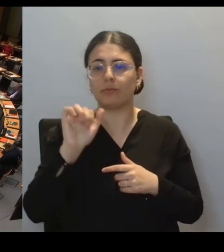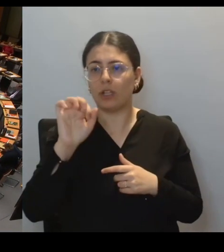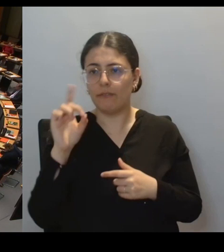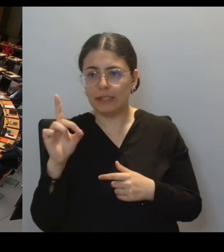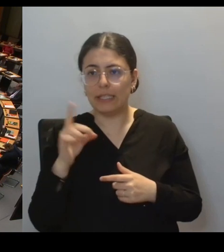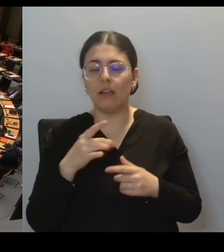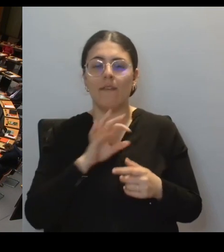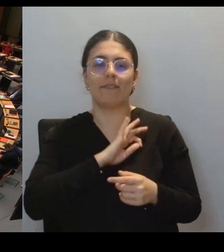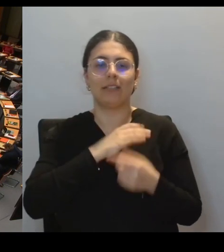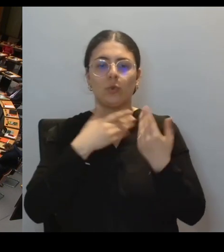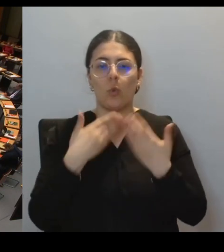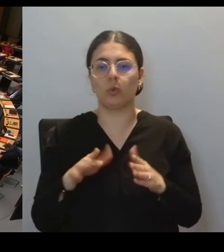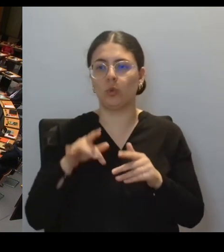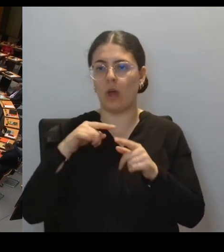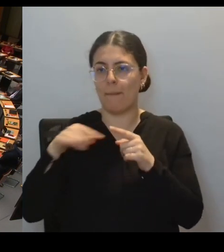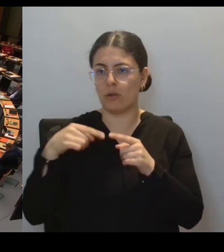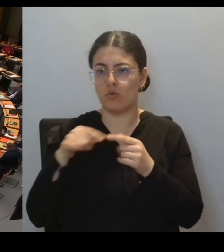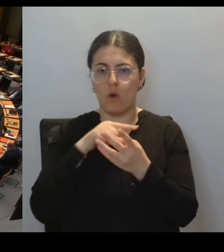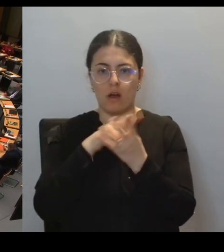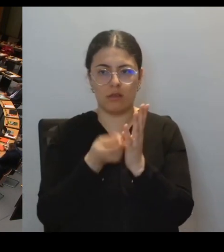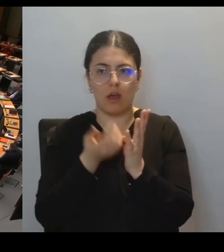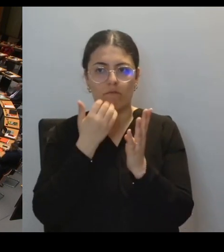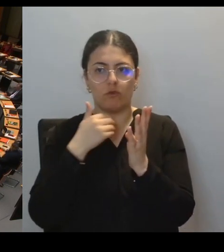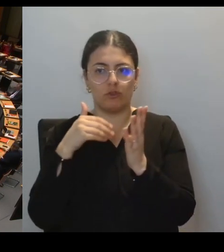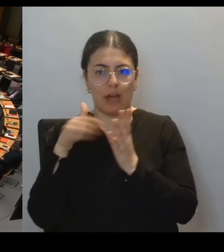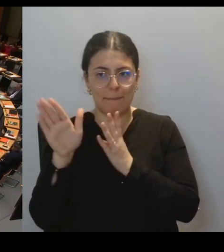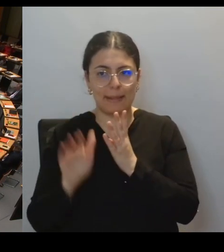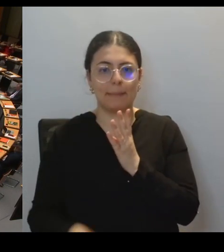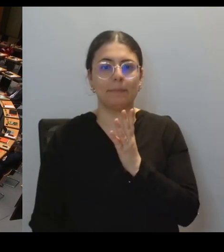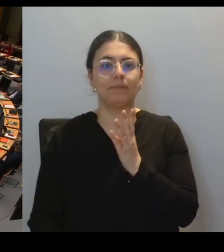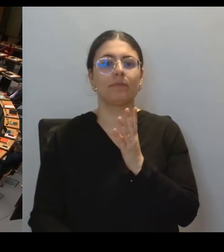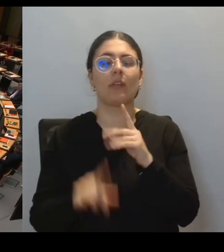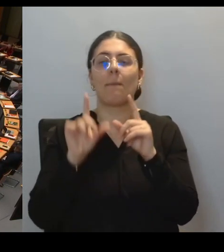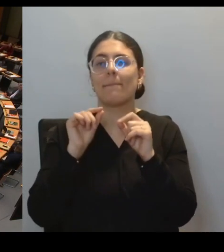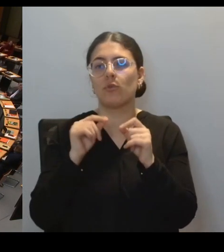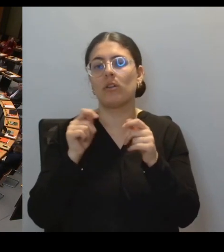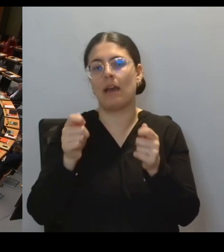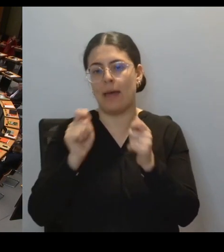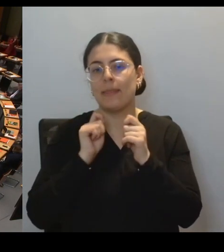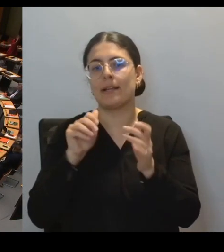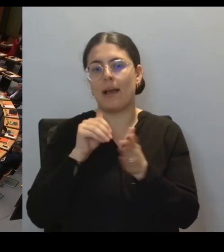Damit ist der Antrag abgelehnt. Die Tagesordnungspunkte 26 bis 28